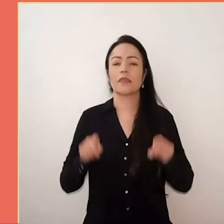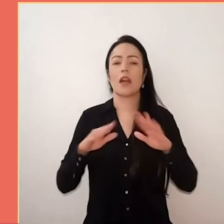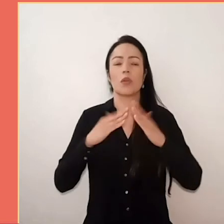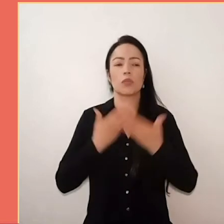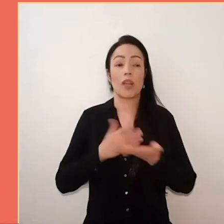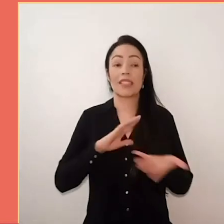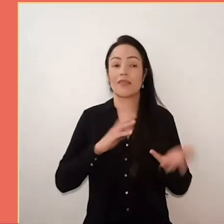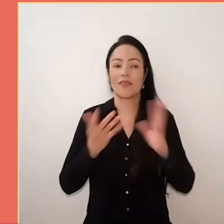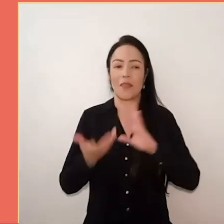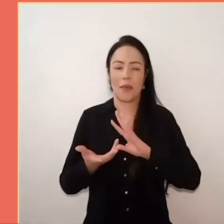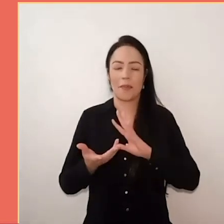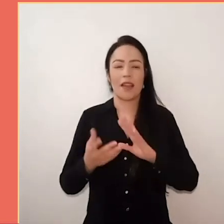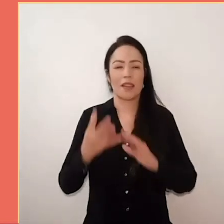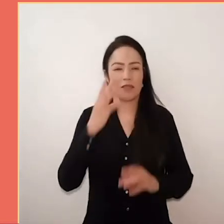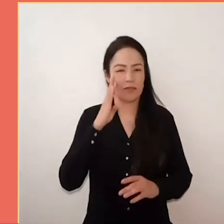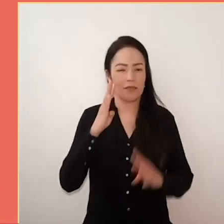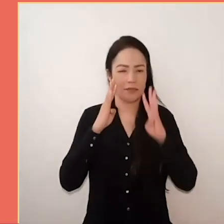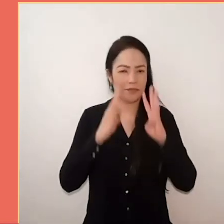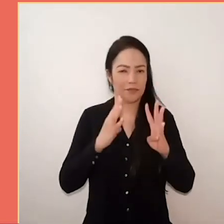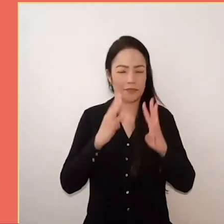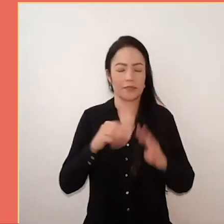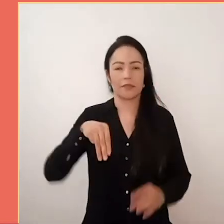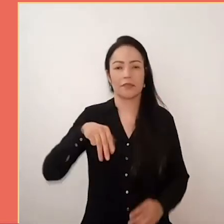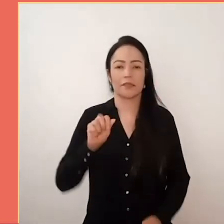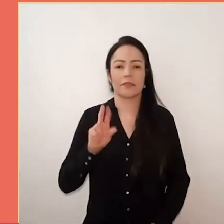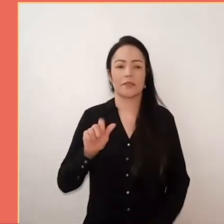e aquilo que te chamou atenção na Marina, eu me lembrei disso também,